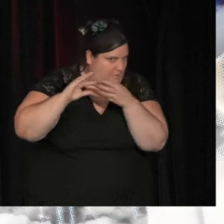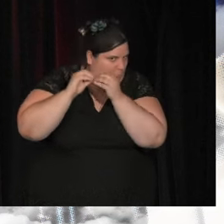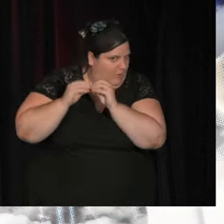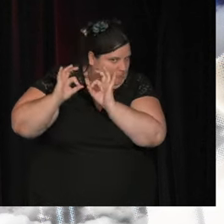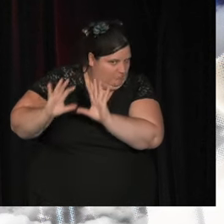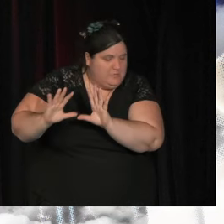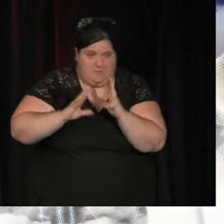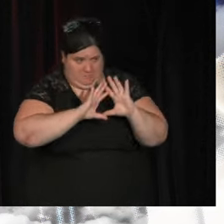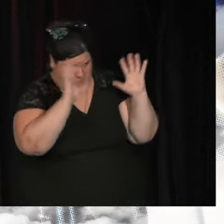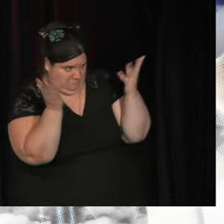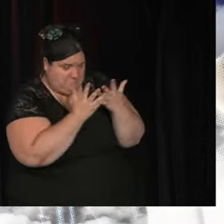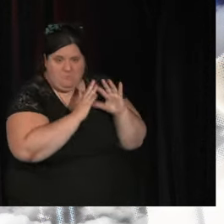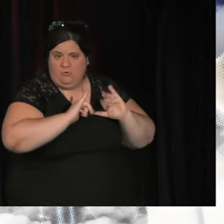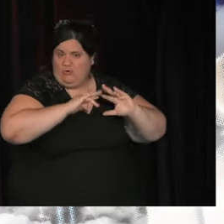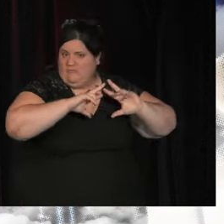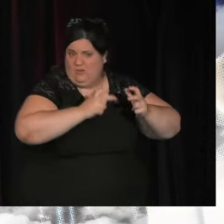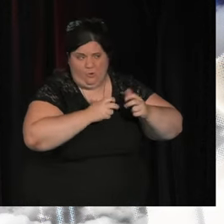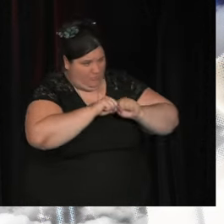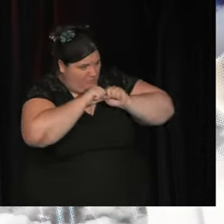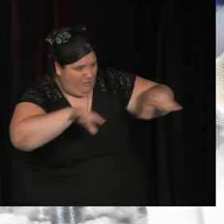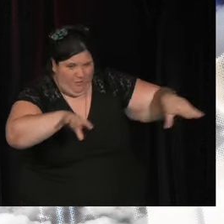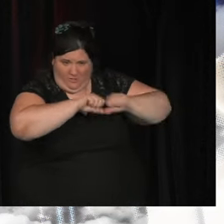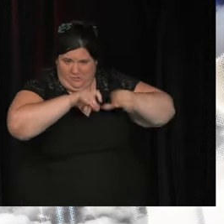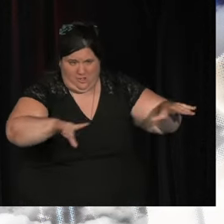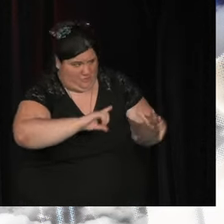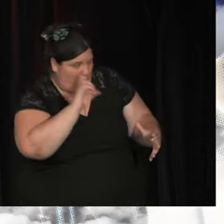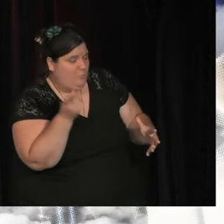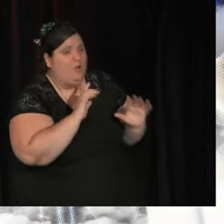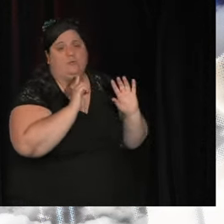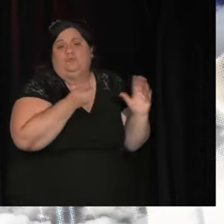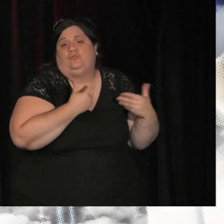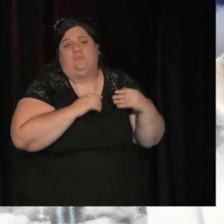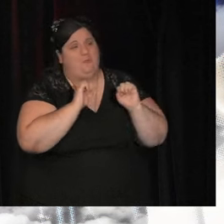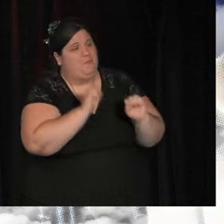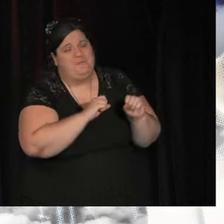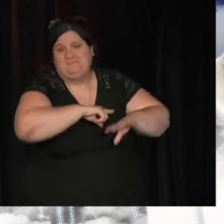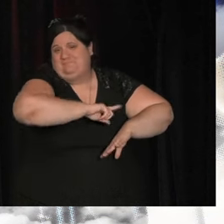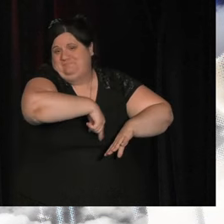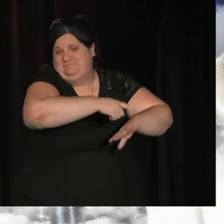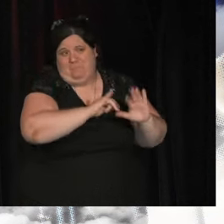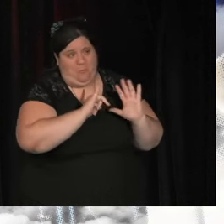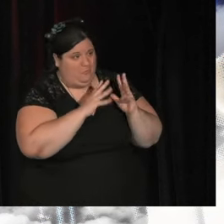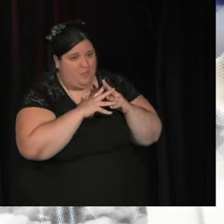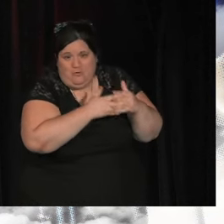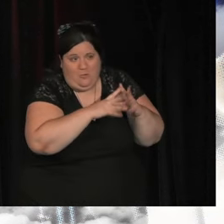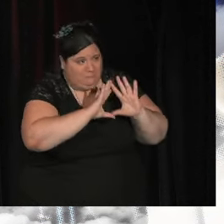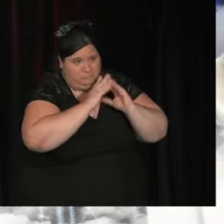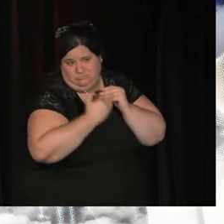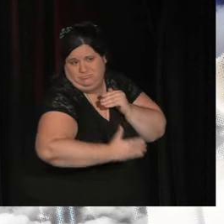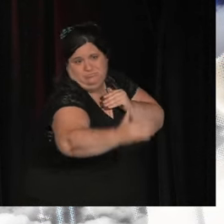des temps ou jusqu'à ce que la civilisation s'effondre donc normalement, ça devrait bien se passer. Pour les très gros, peut-être qu'ils vont s'effondrer (d'eux-mêmes), des fois.